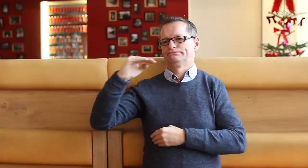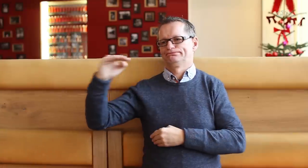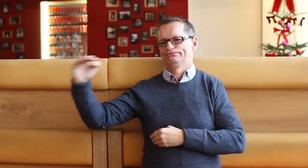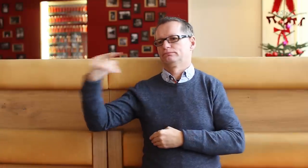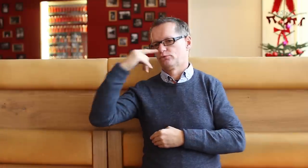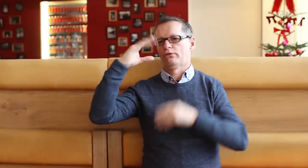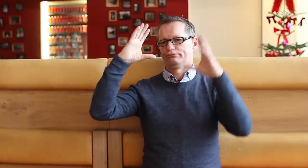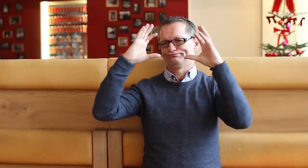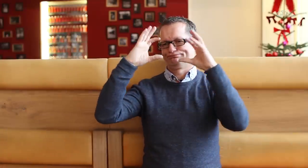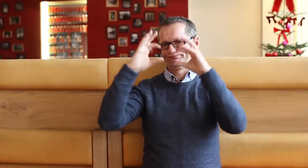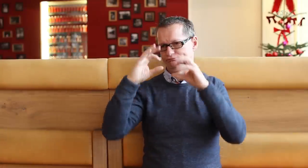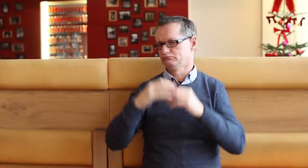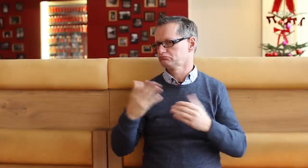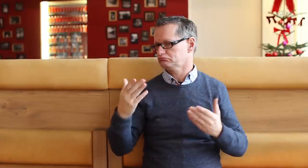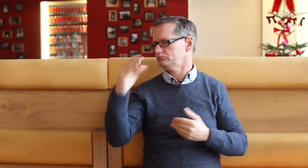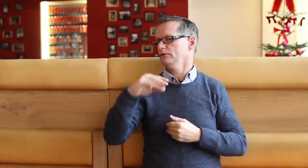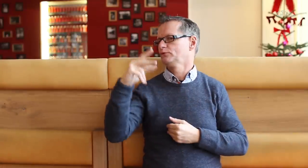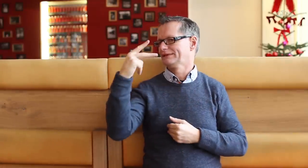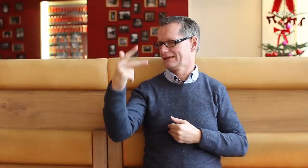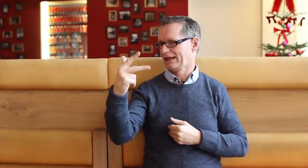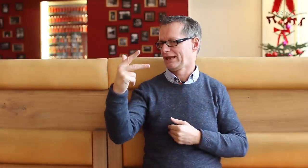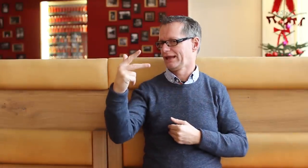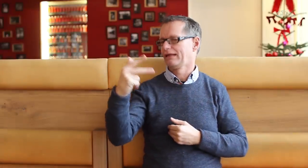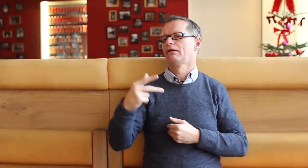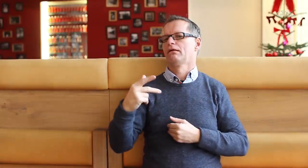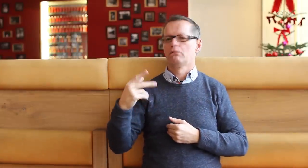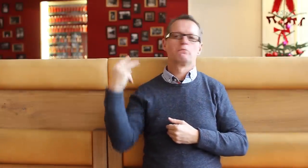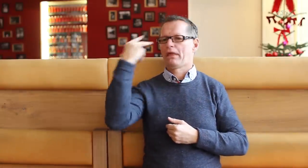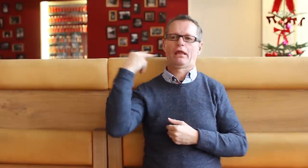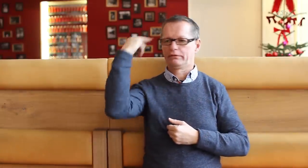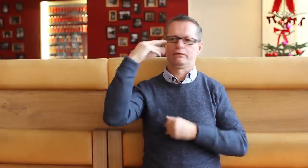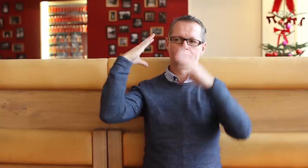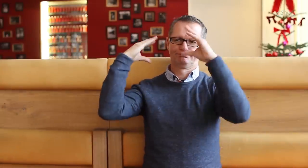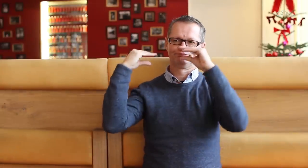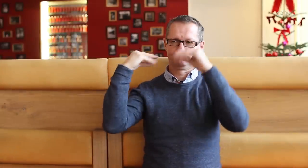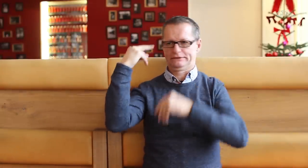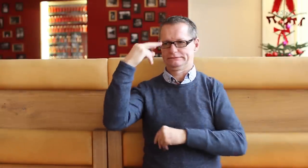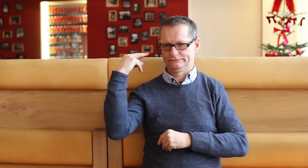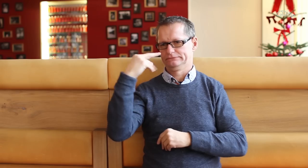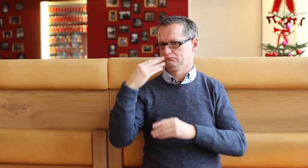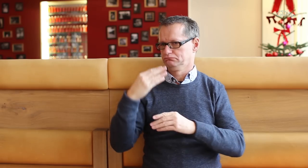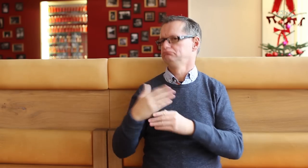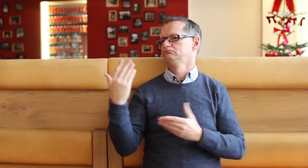Ihr Hörvermögen bleibt gleich, aber sie sehen immer schlechter. Beim Typ 3 wird beides schlechter, sehen und hören.